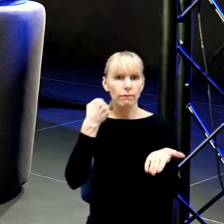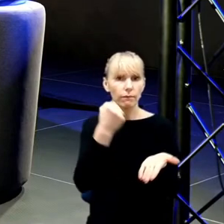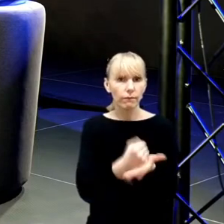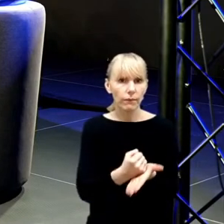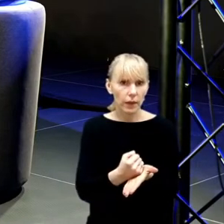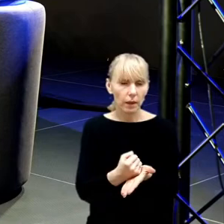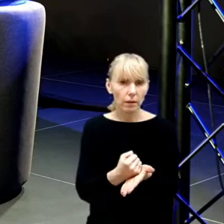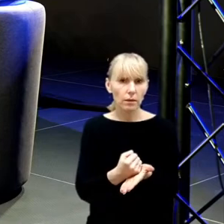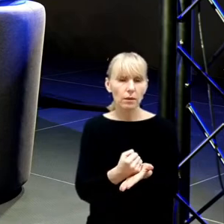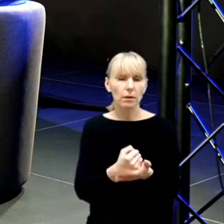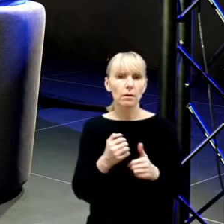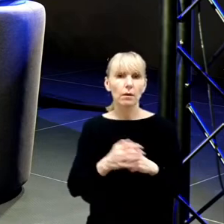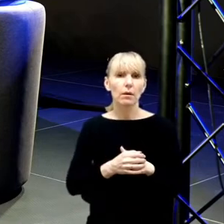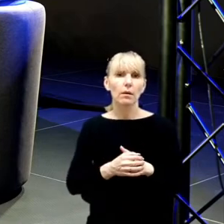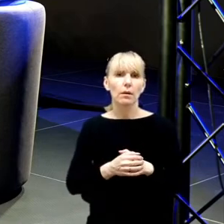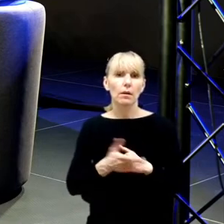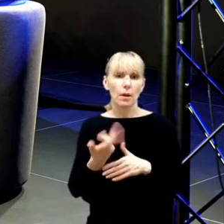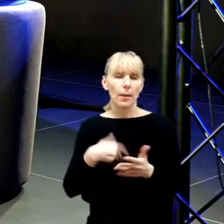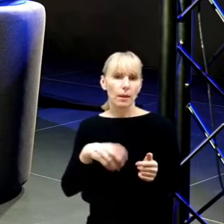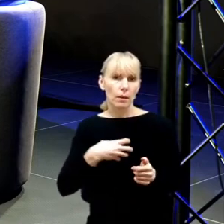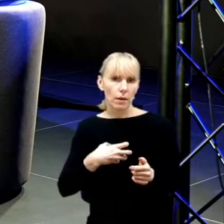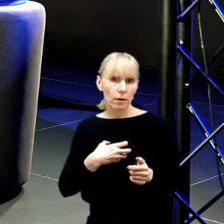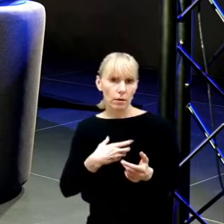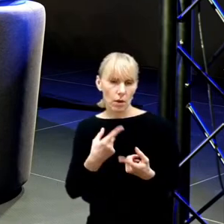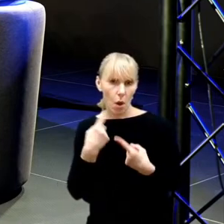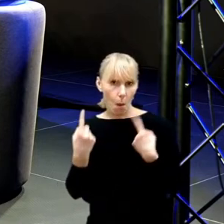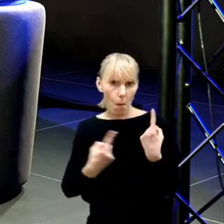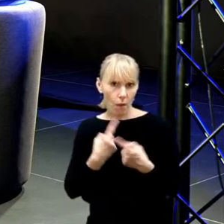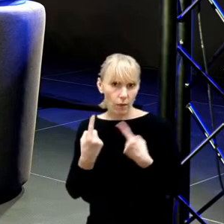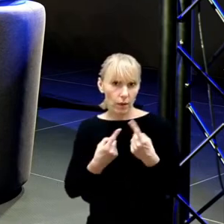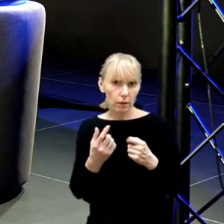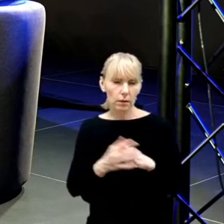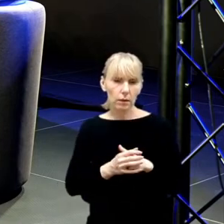one nie nadążają chyba, na tą chwilę przynajmniej, za potrzebami.